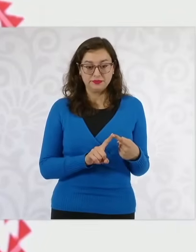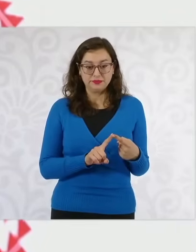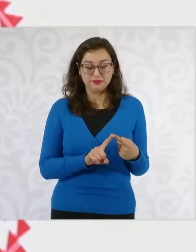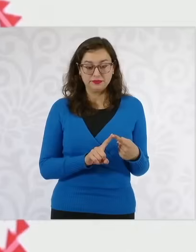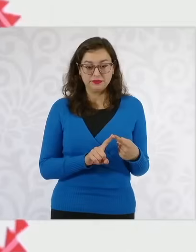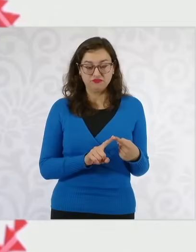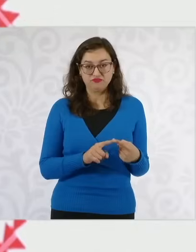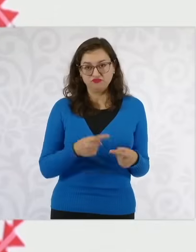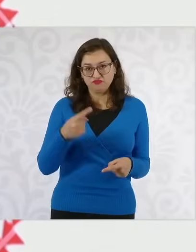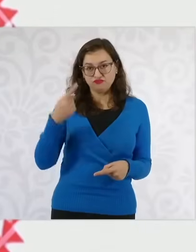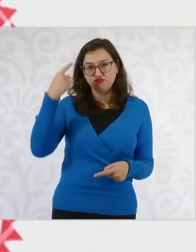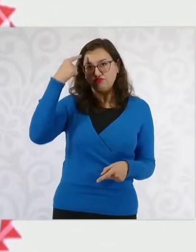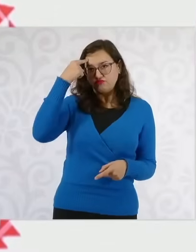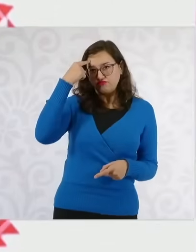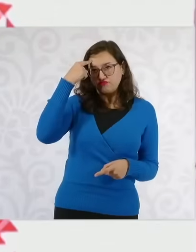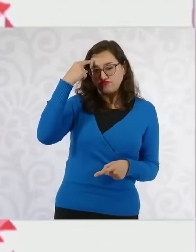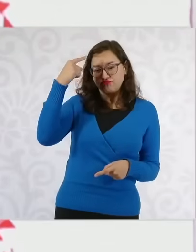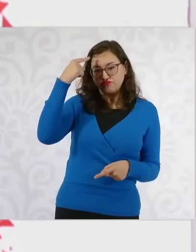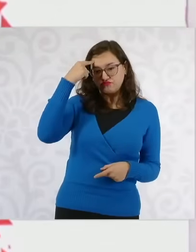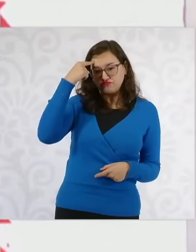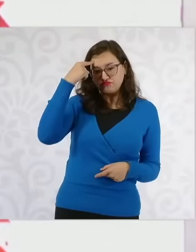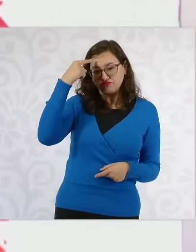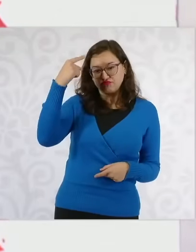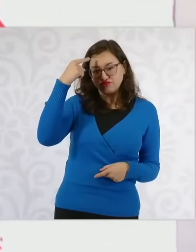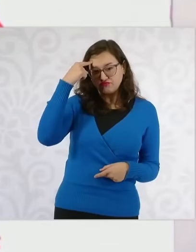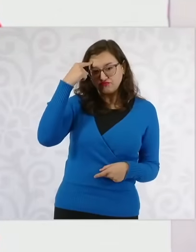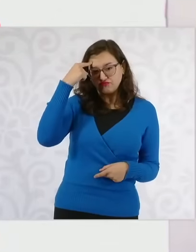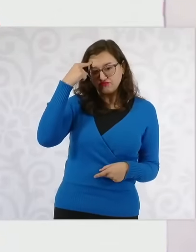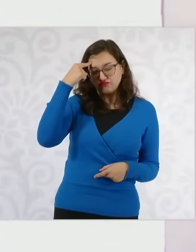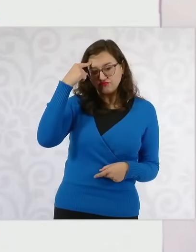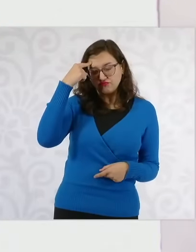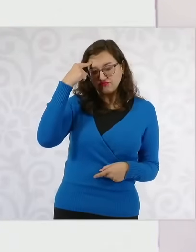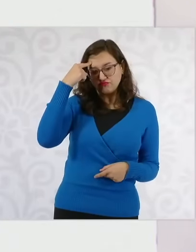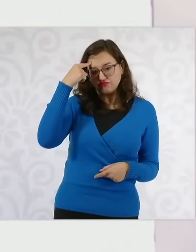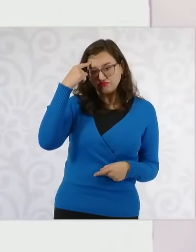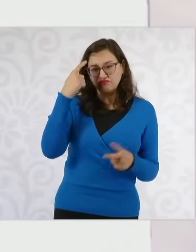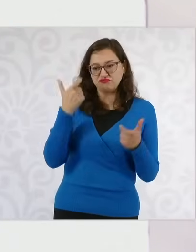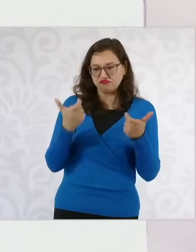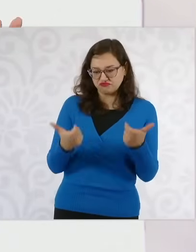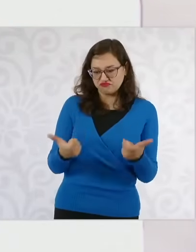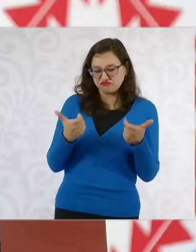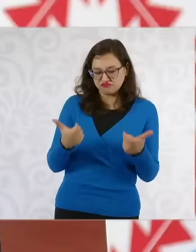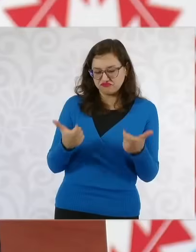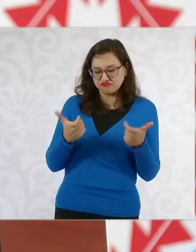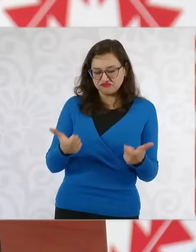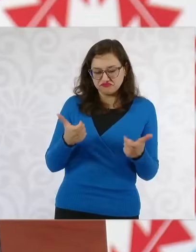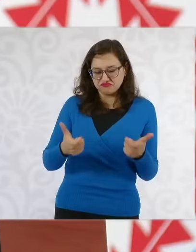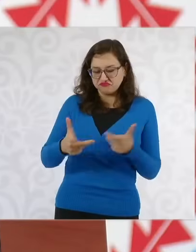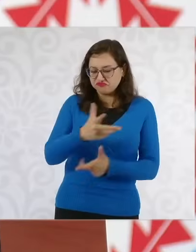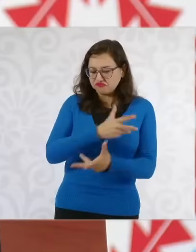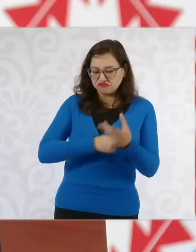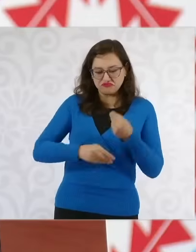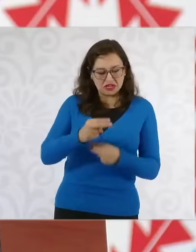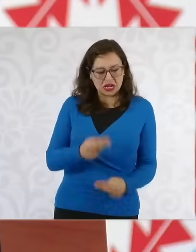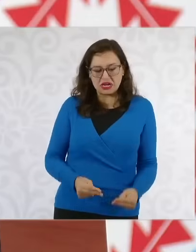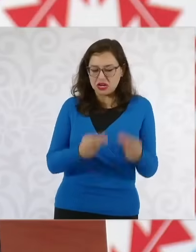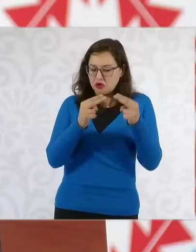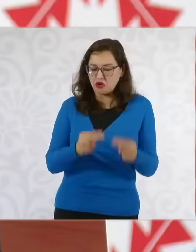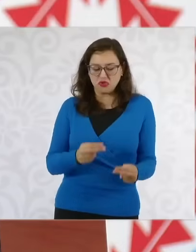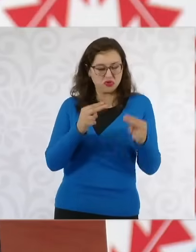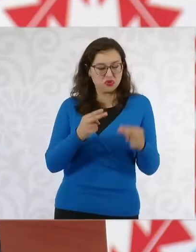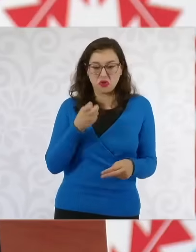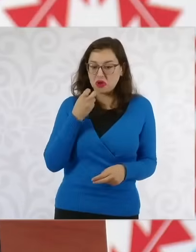mercado iba a resolver todos los problemas y que el estado